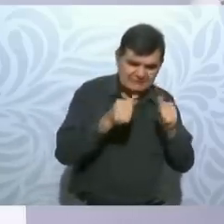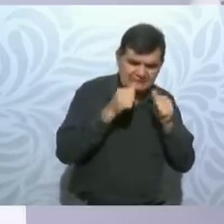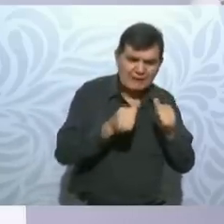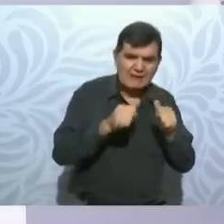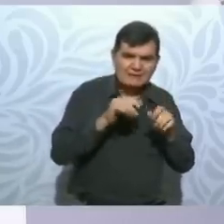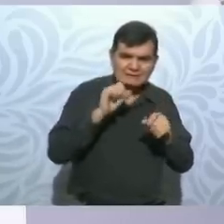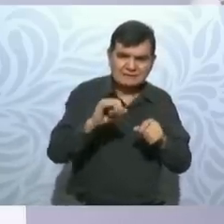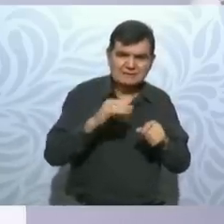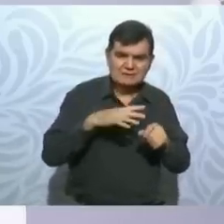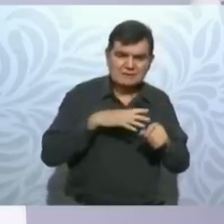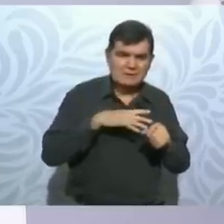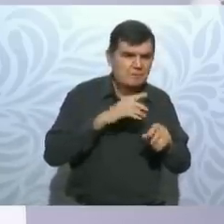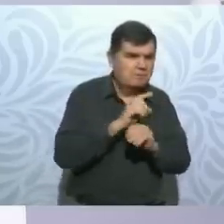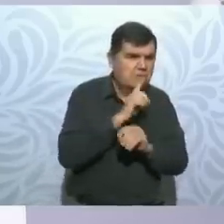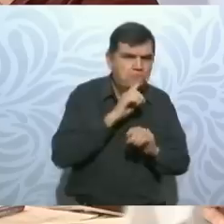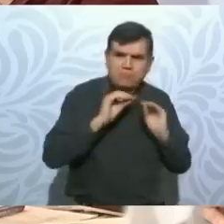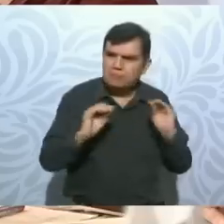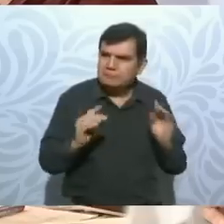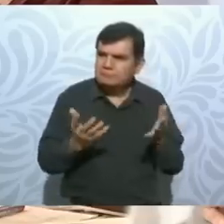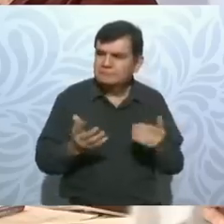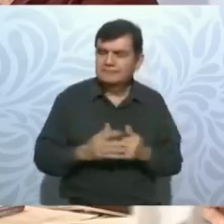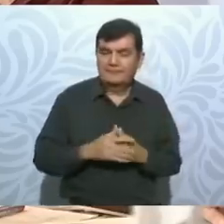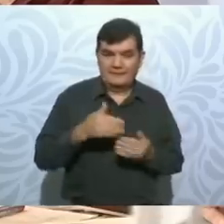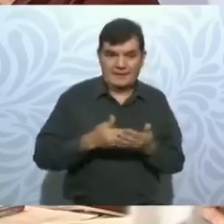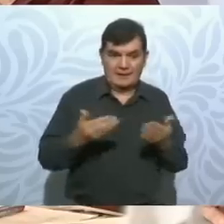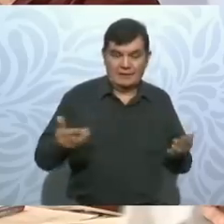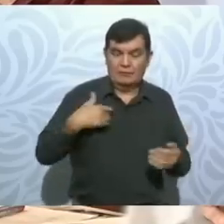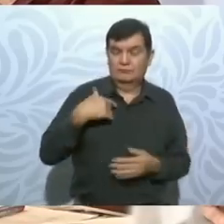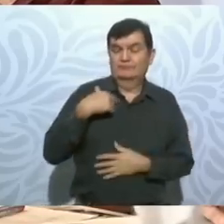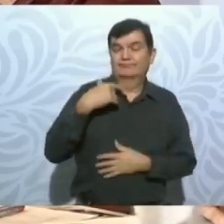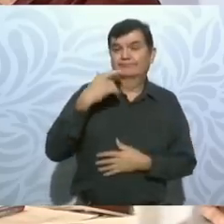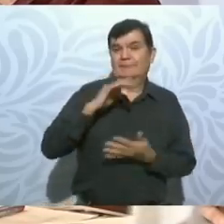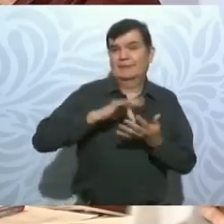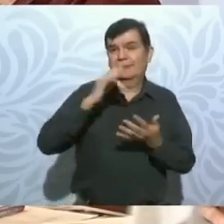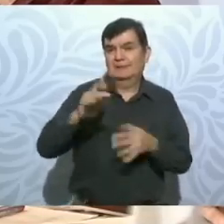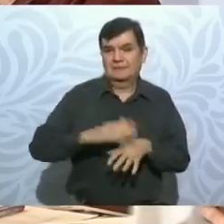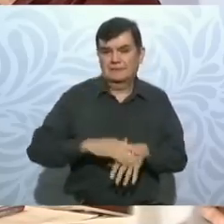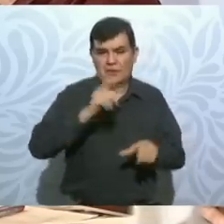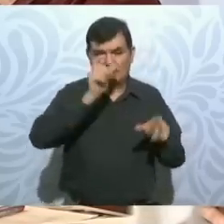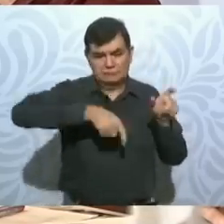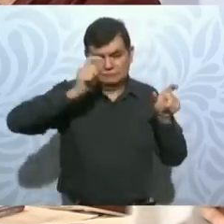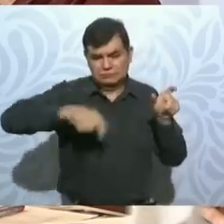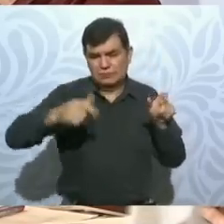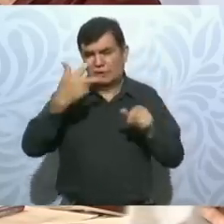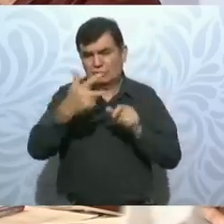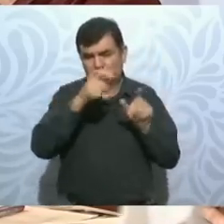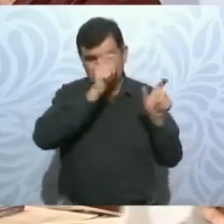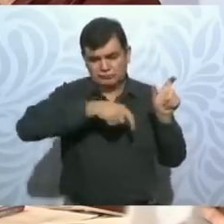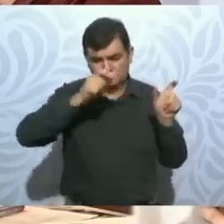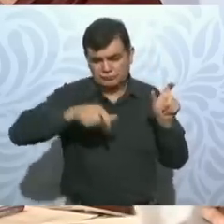emergencia y en este caso Afortunadamente no salió en ocho columnas sino que juntos